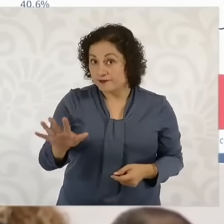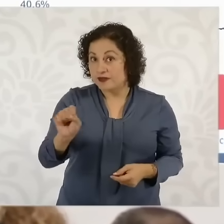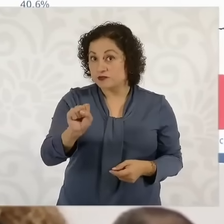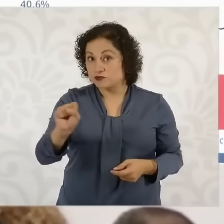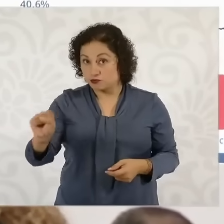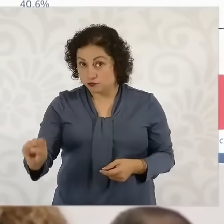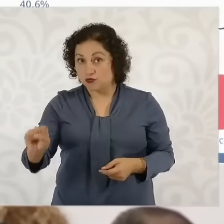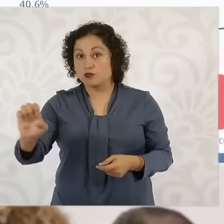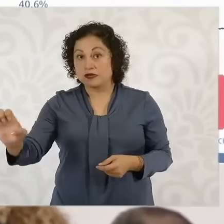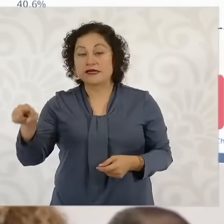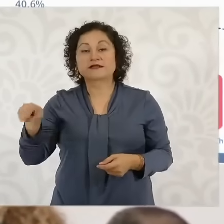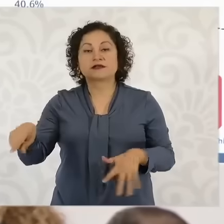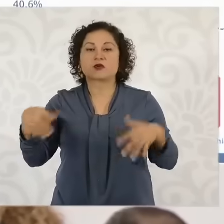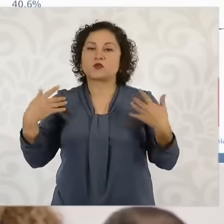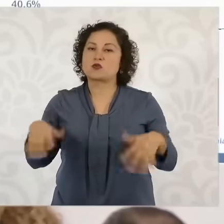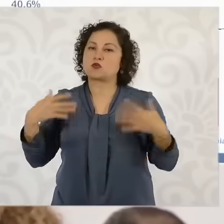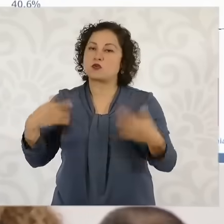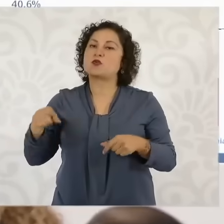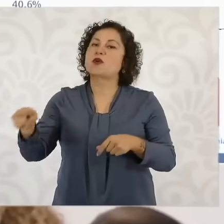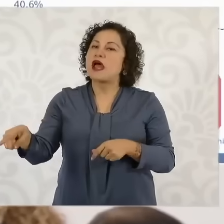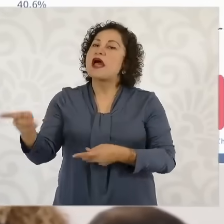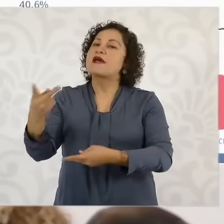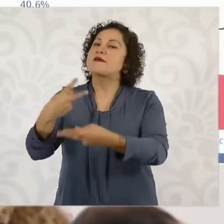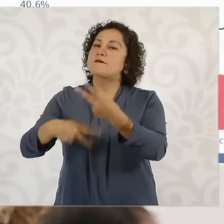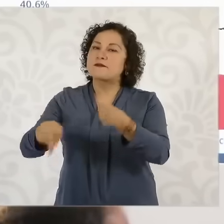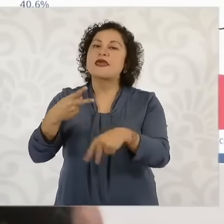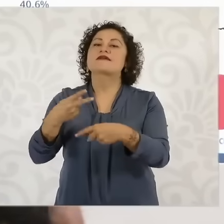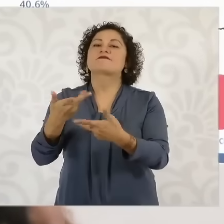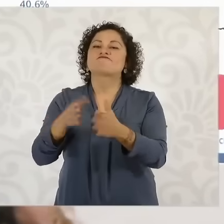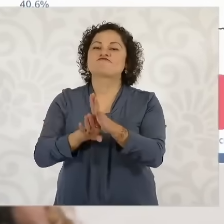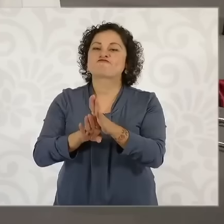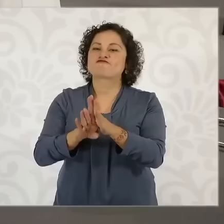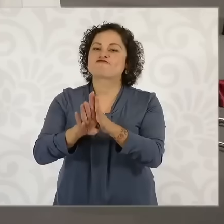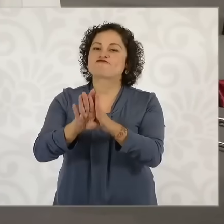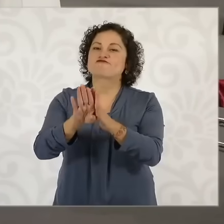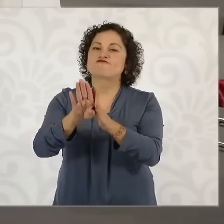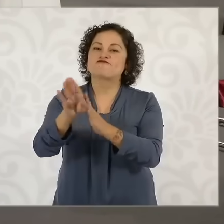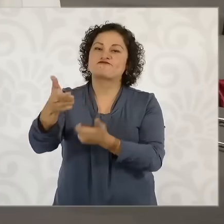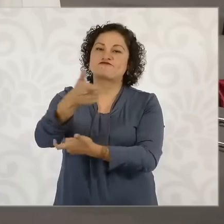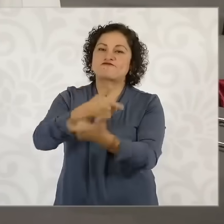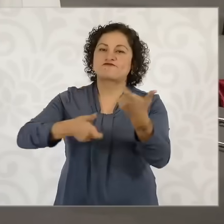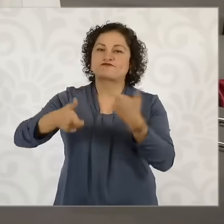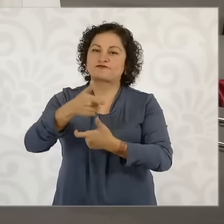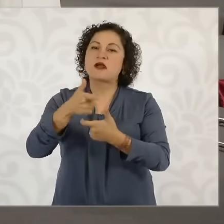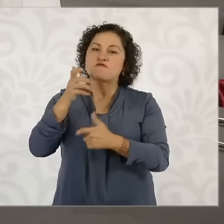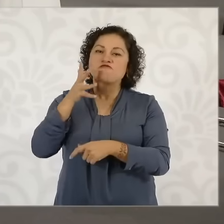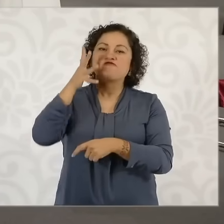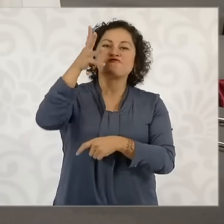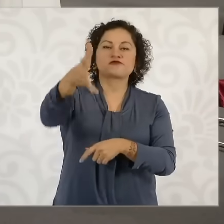perfila como un nuevo polo de desarrollo económico con un alto potencial a mediano y a largo plazos.